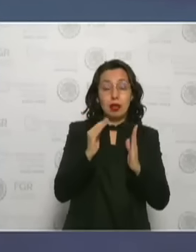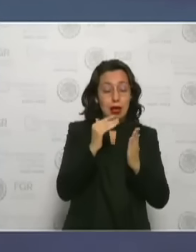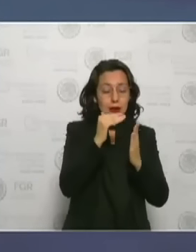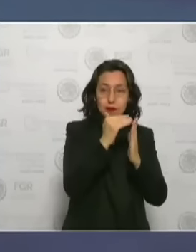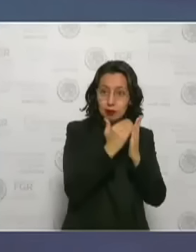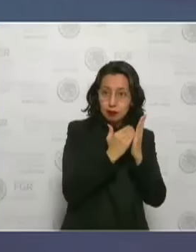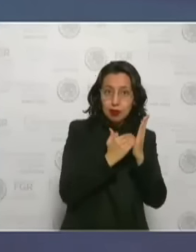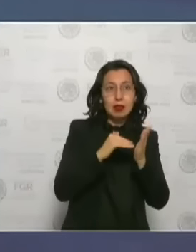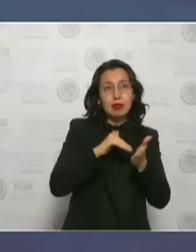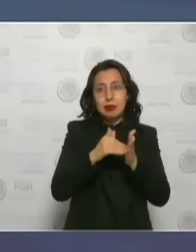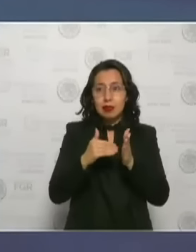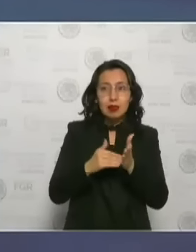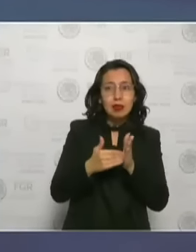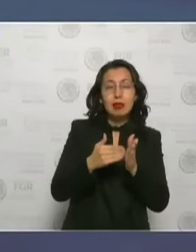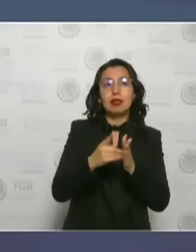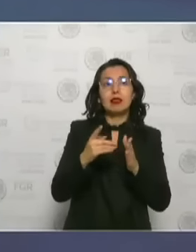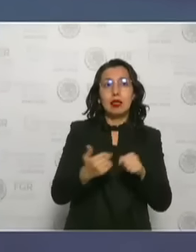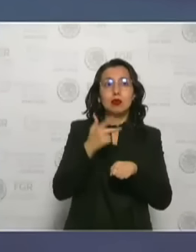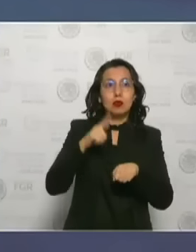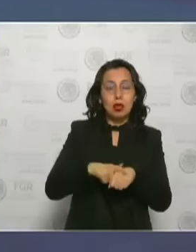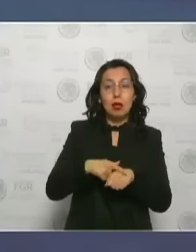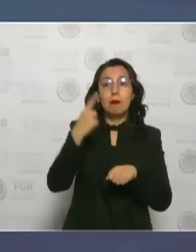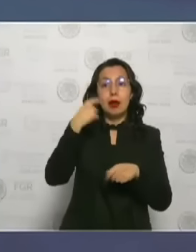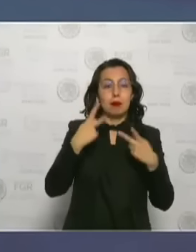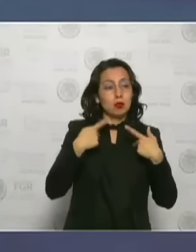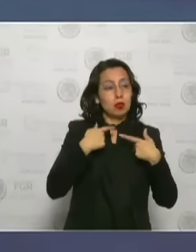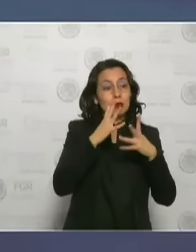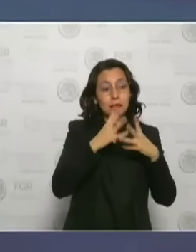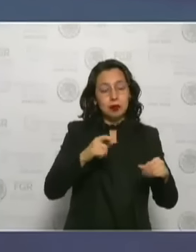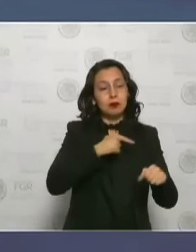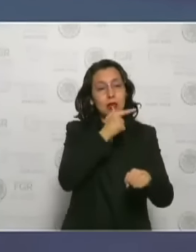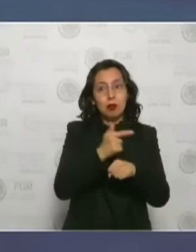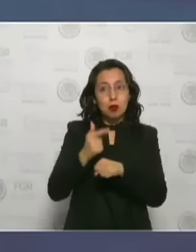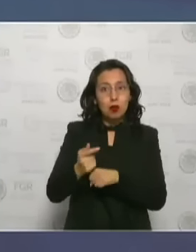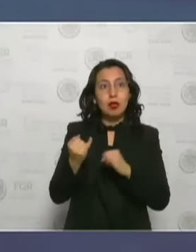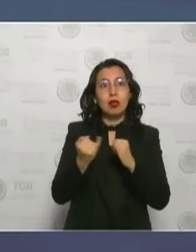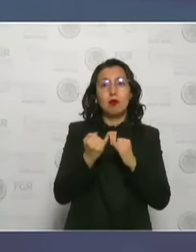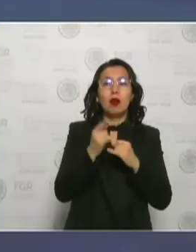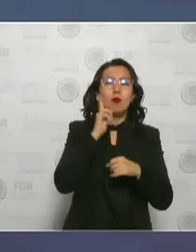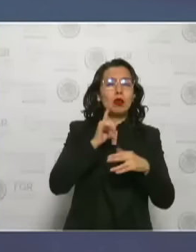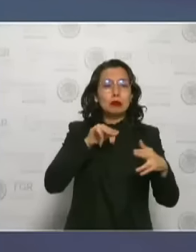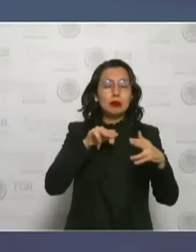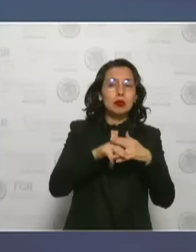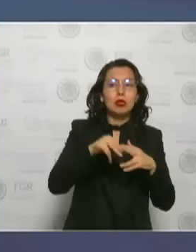la atención de la extorsión, la búsqueda de personas y el feminicidio. Las víctimas